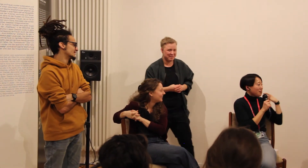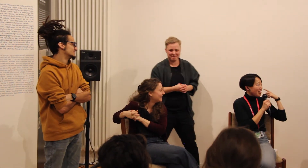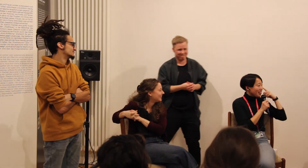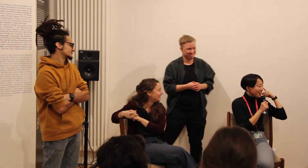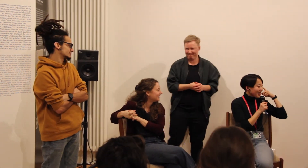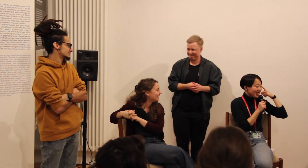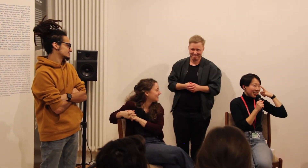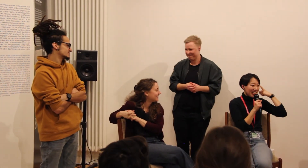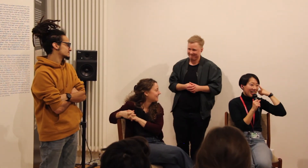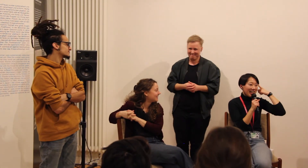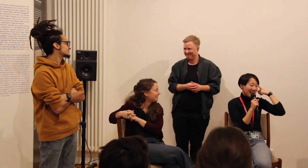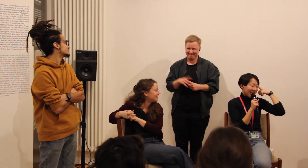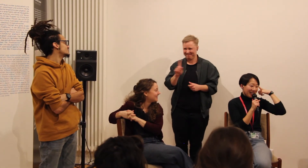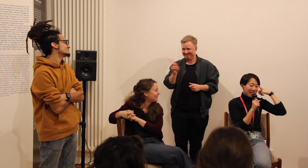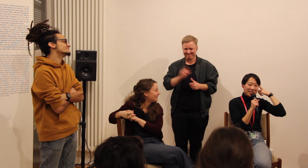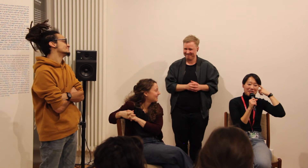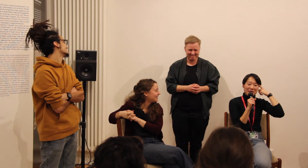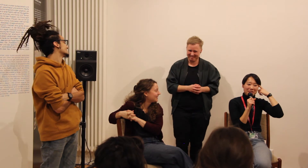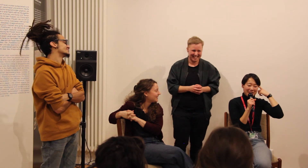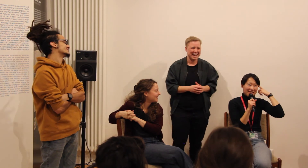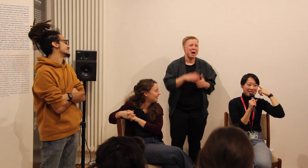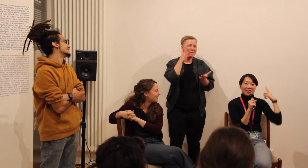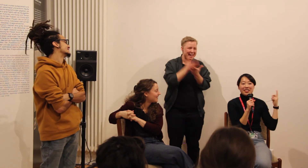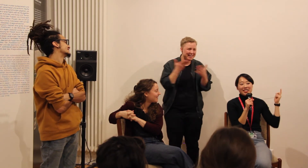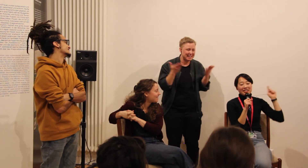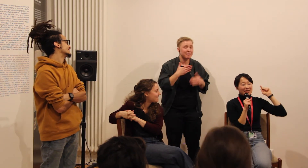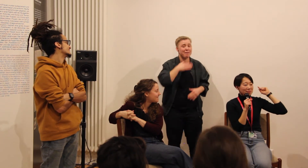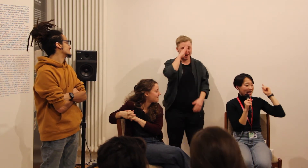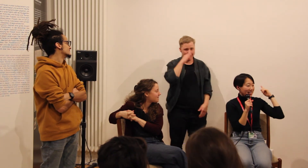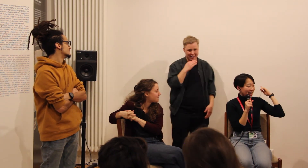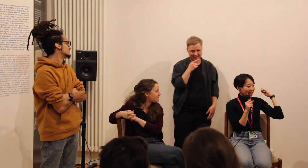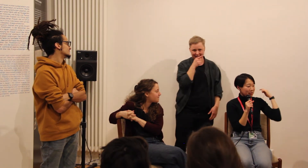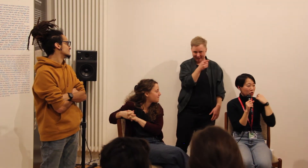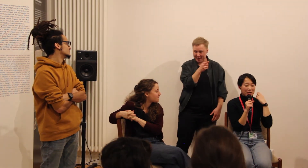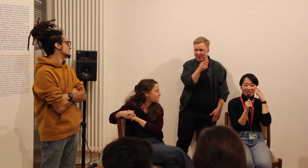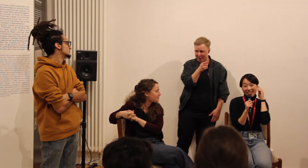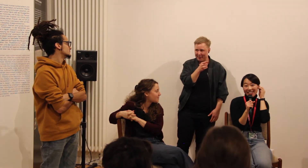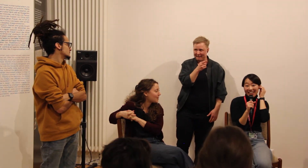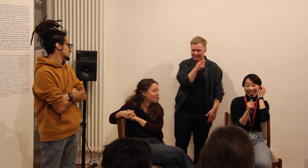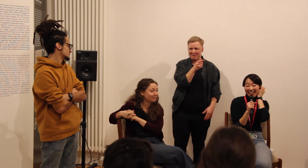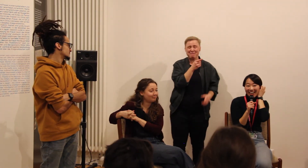Nein, am Ende hat mein Vater das Grundstück nicht gekauft.